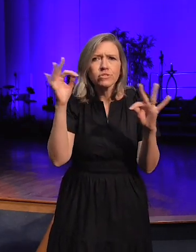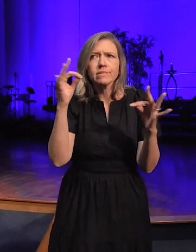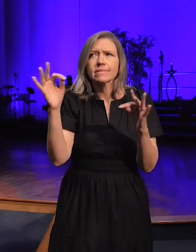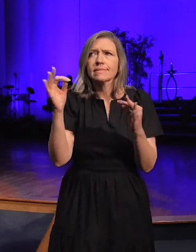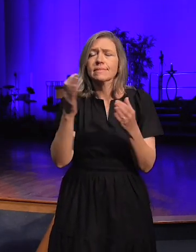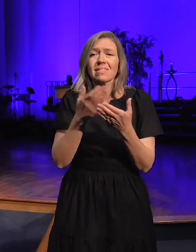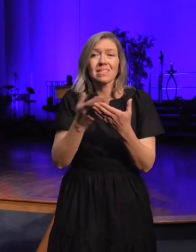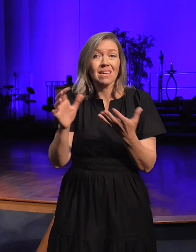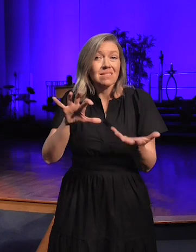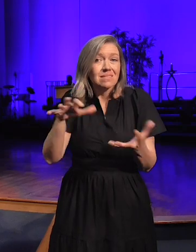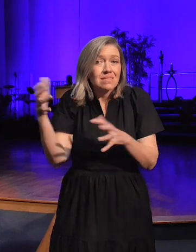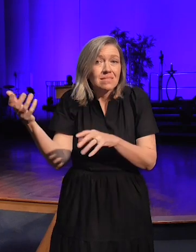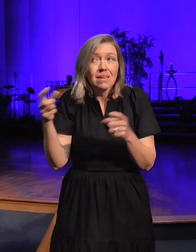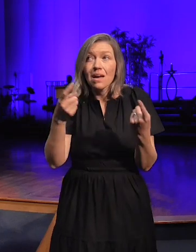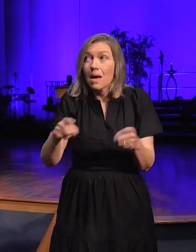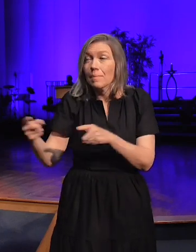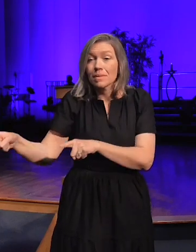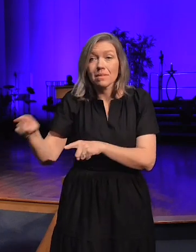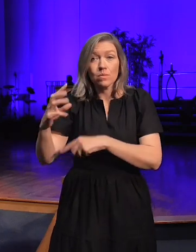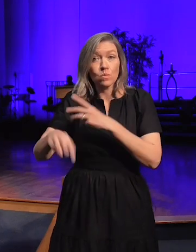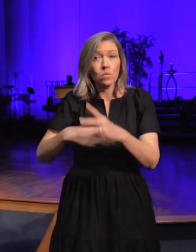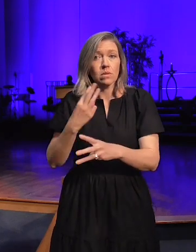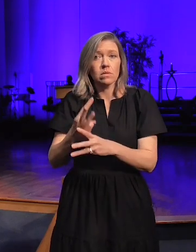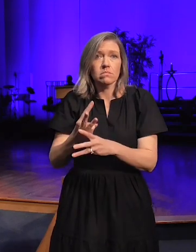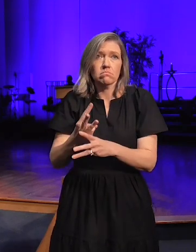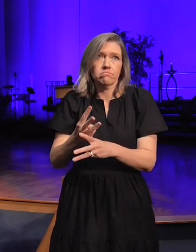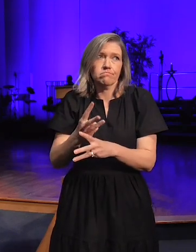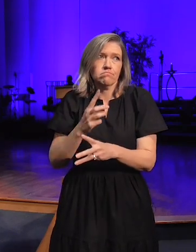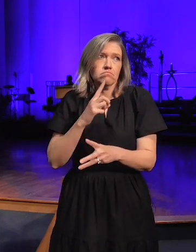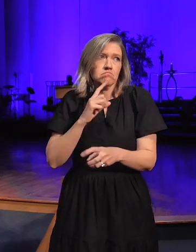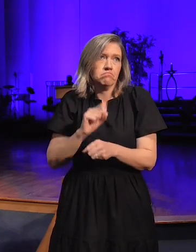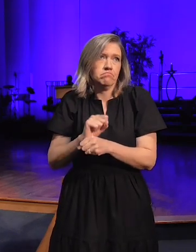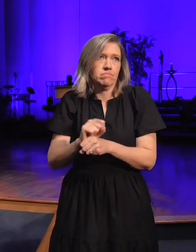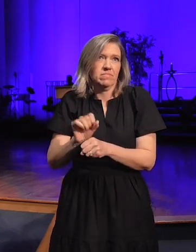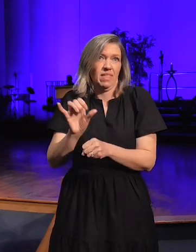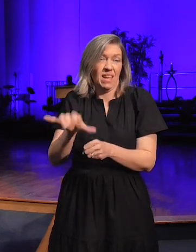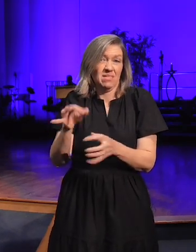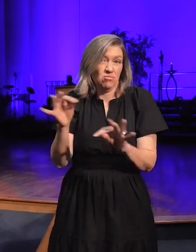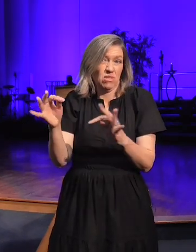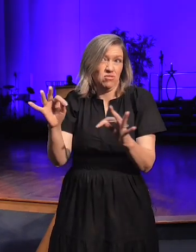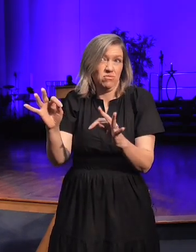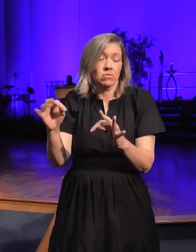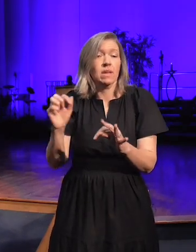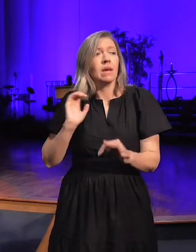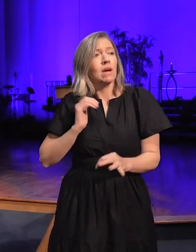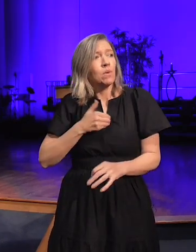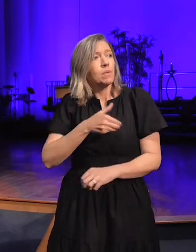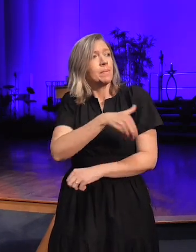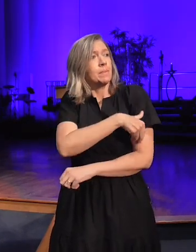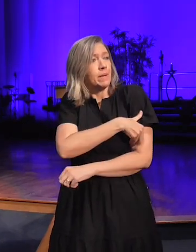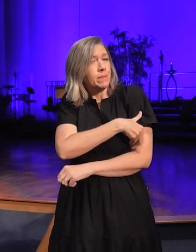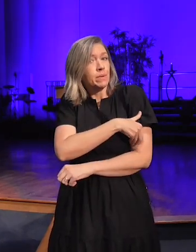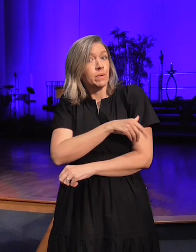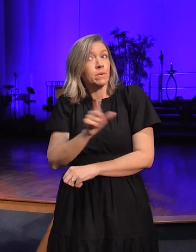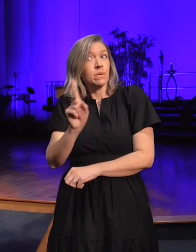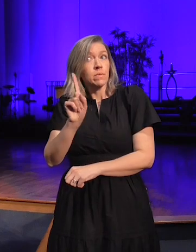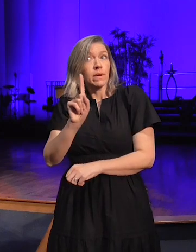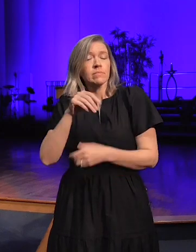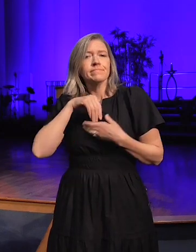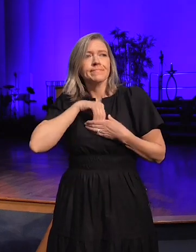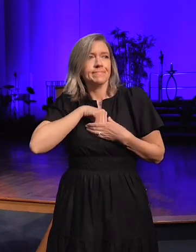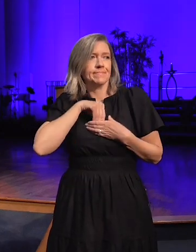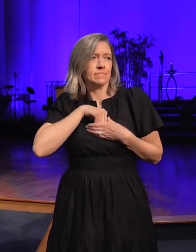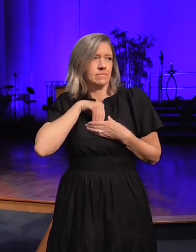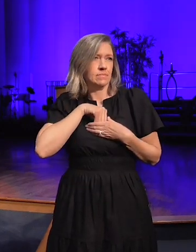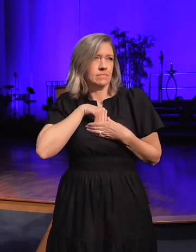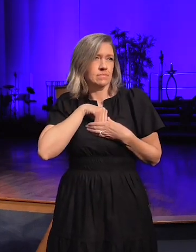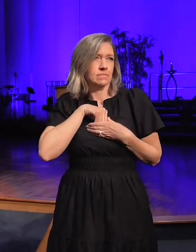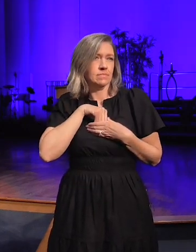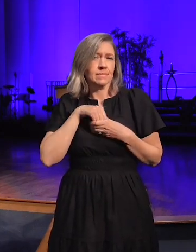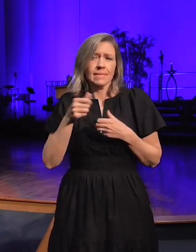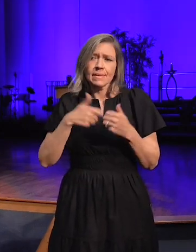son simplemente que nuestro poder reside dentro de nosotros y que cada vez que llegamos a un lugar donde estemos